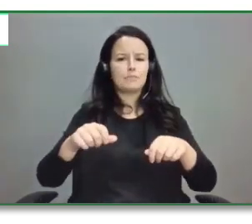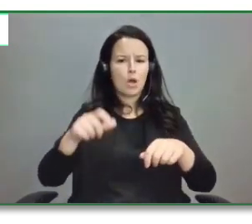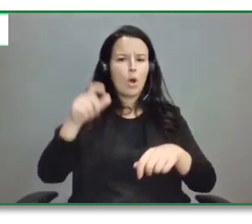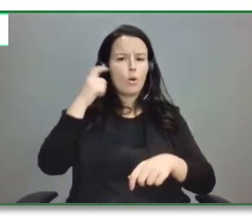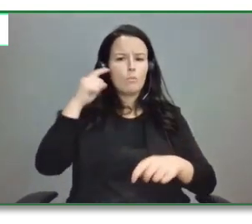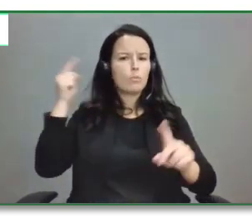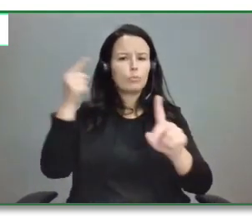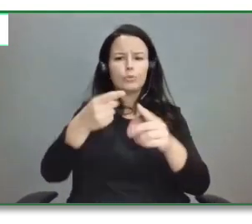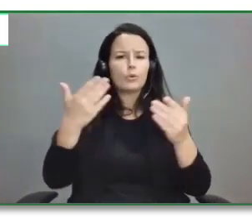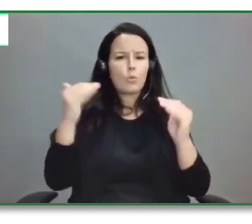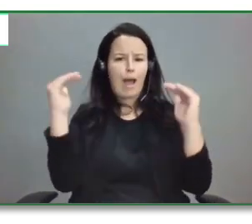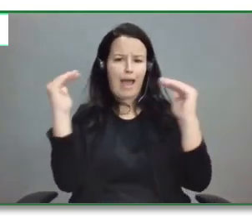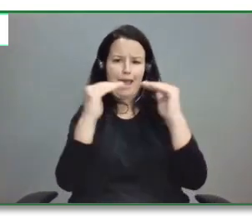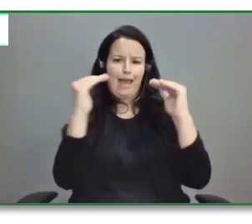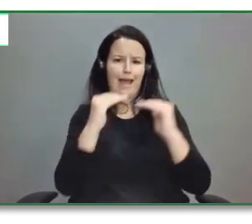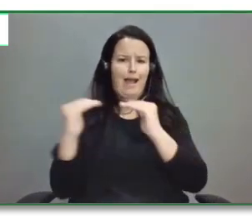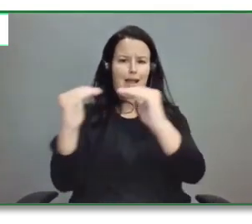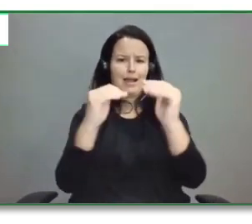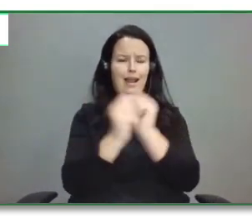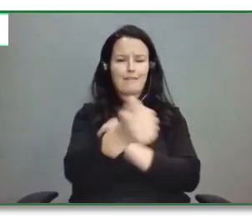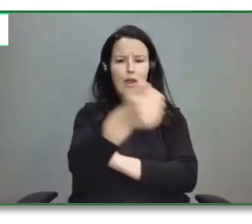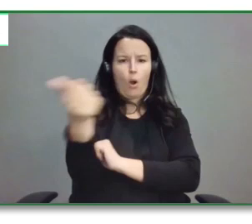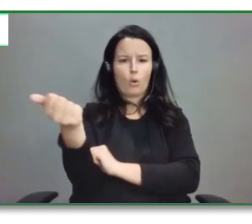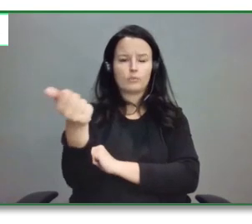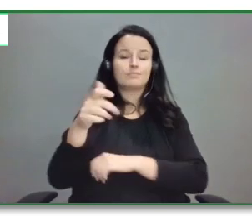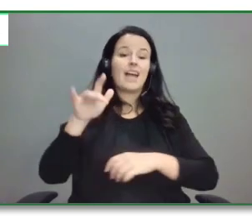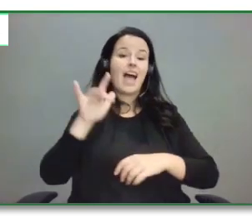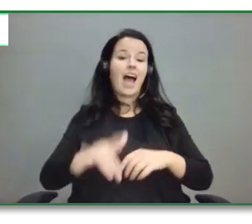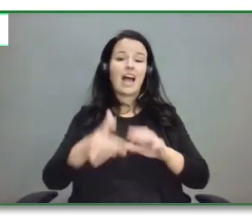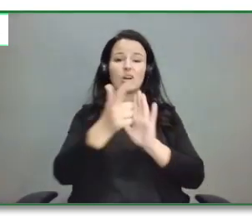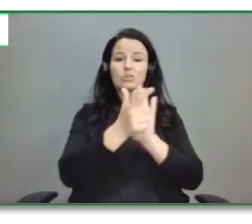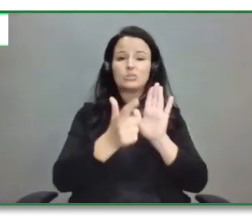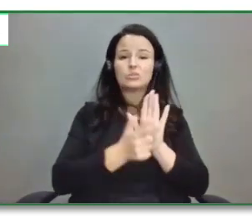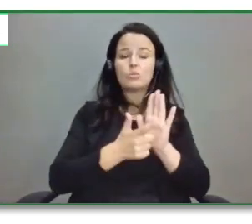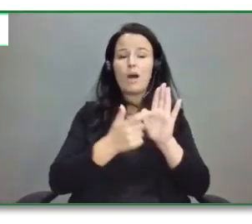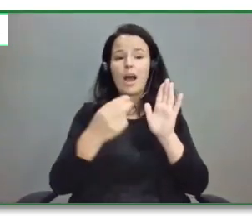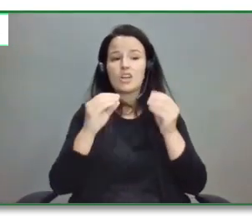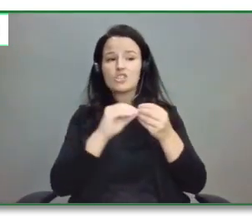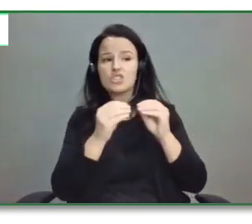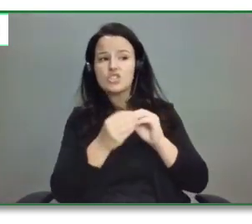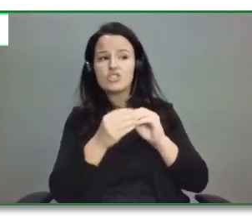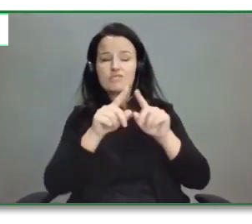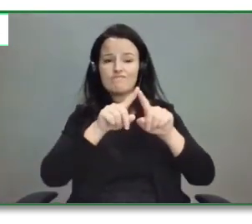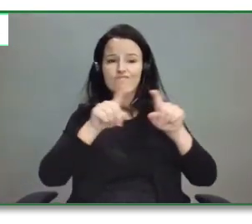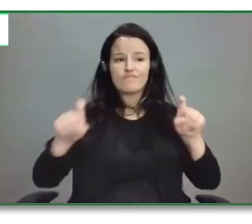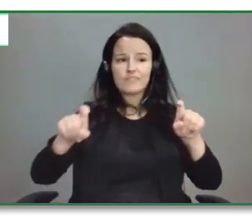contenus du cadre juridique et des chiffres il semble nécessaire de